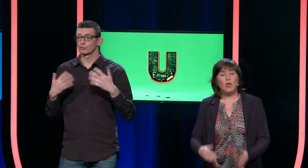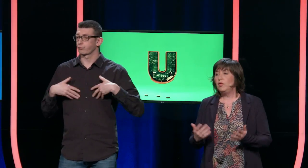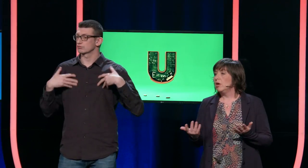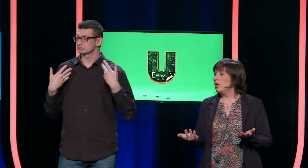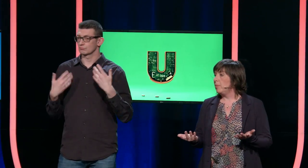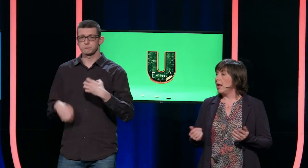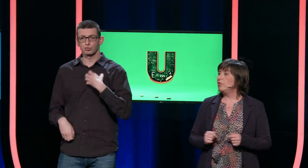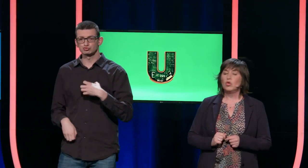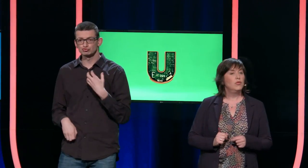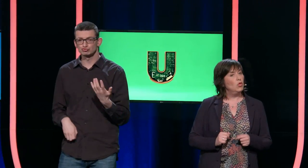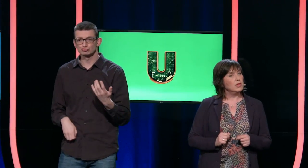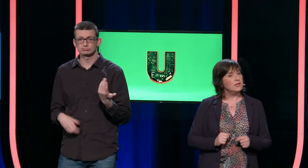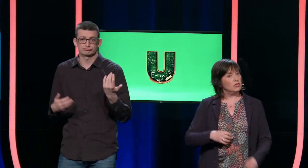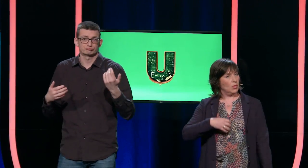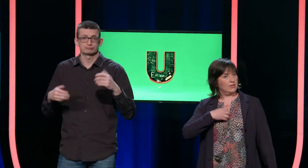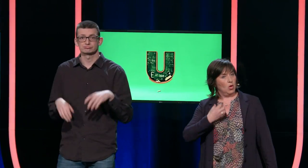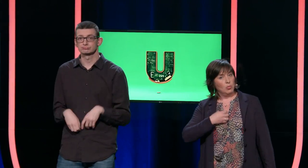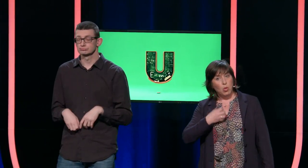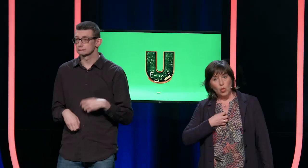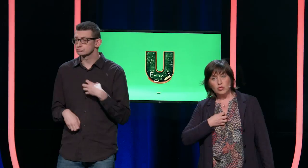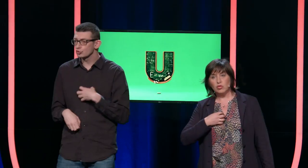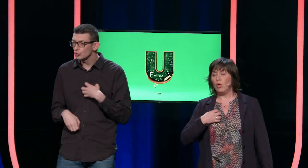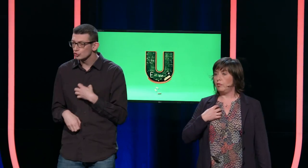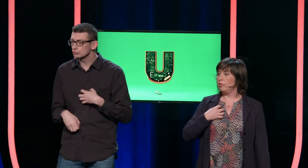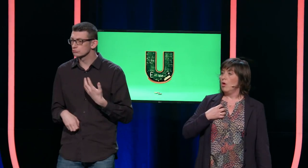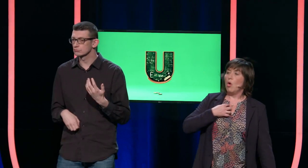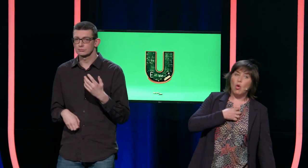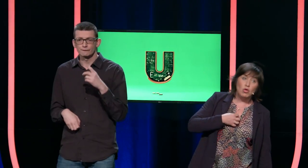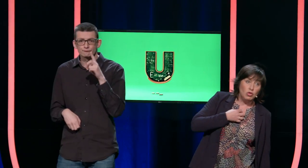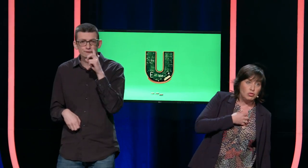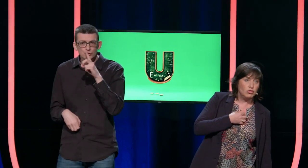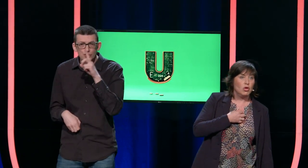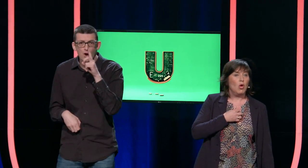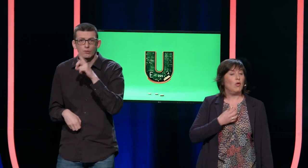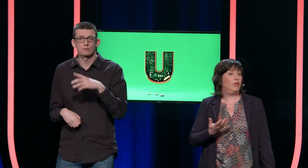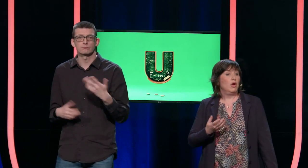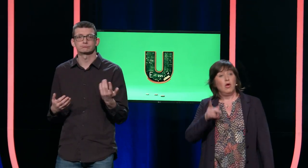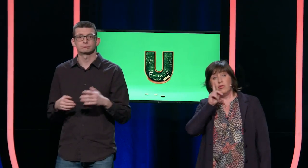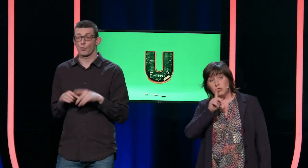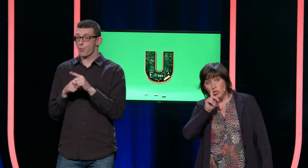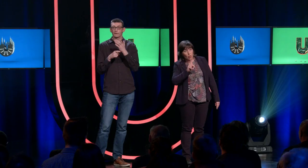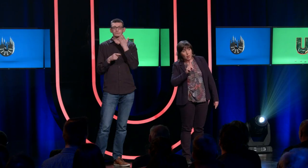Of gebaren voor gevoelens zoals boos of ongerust of vertrouwen.